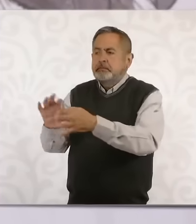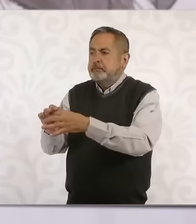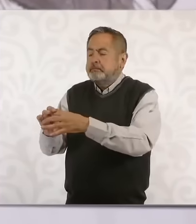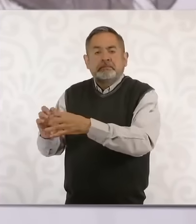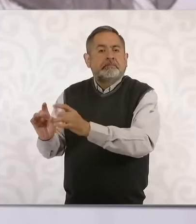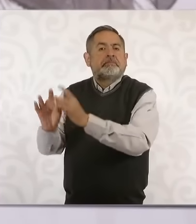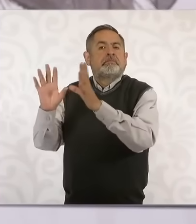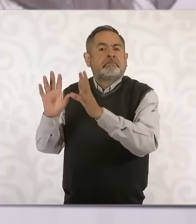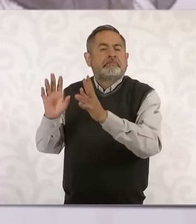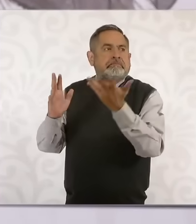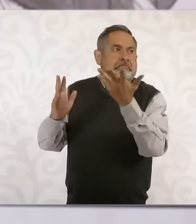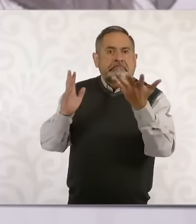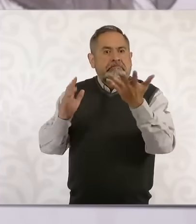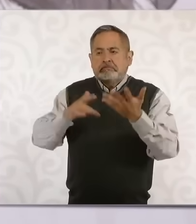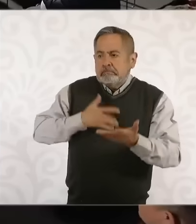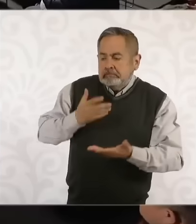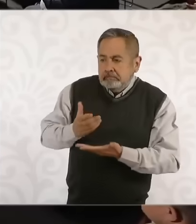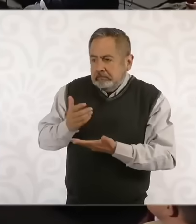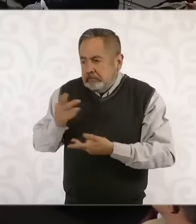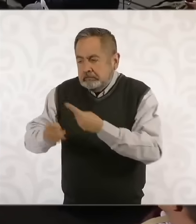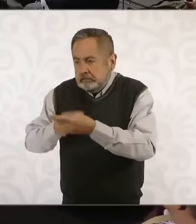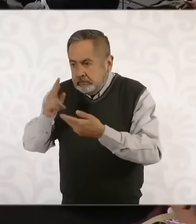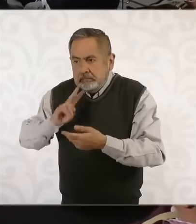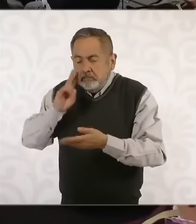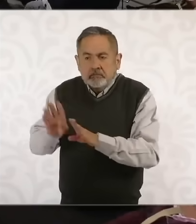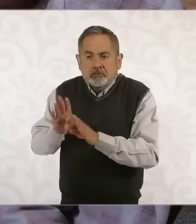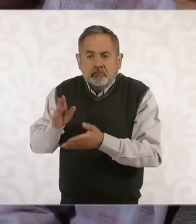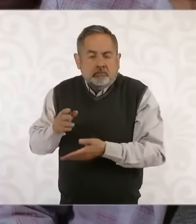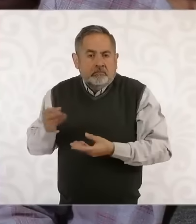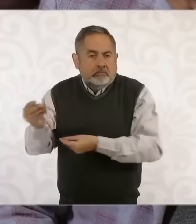históricamente se ha enviado. No aumentará más y podemos conocer esos contratos tanto como es parte